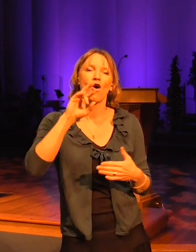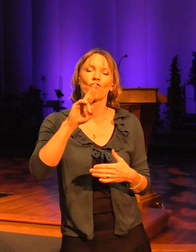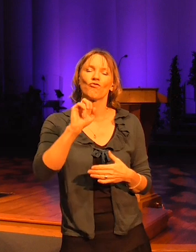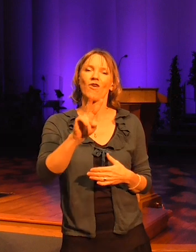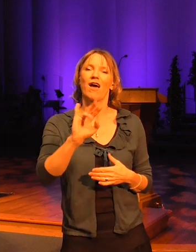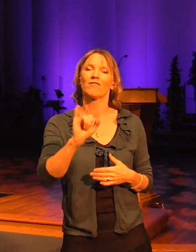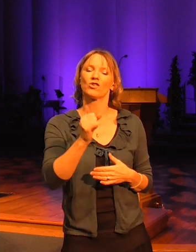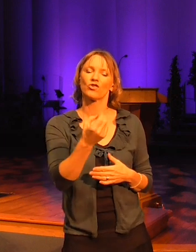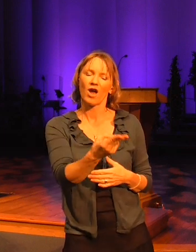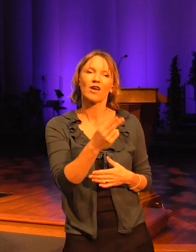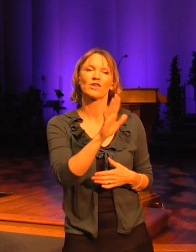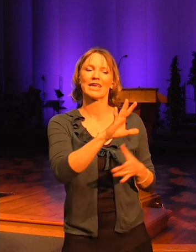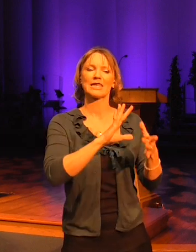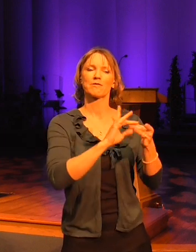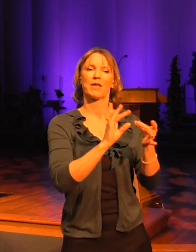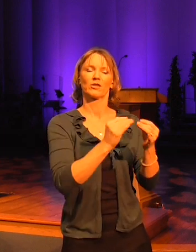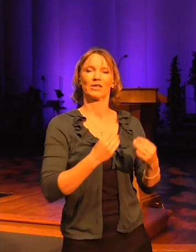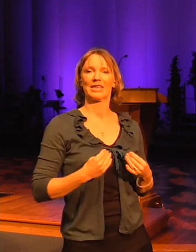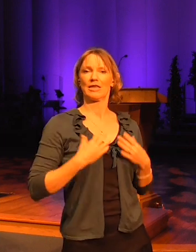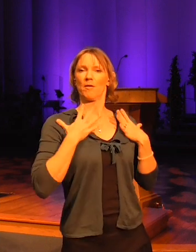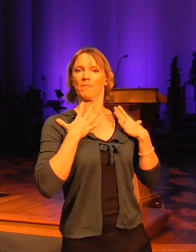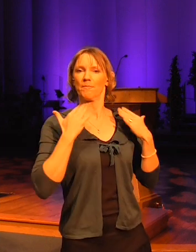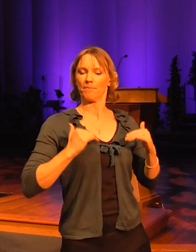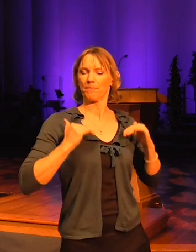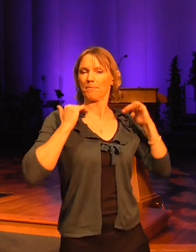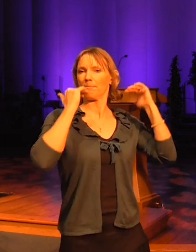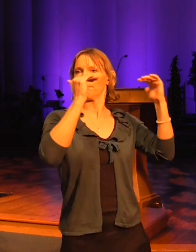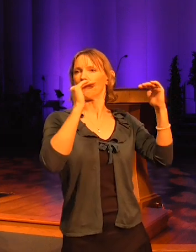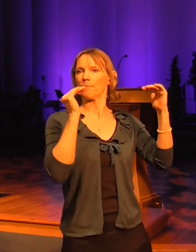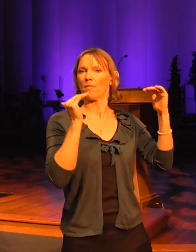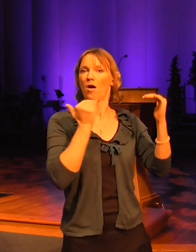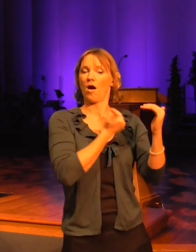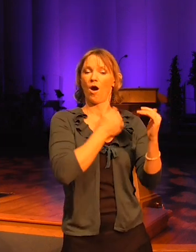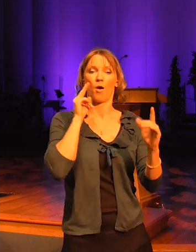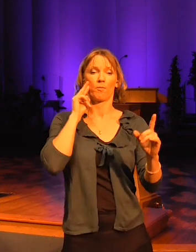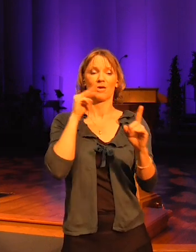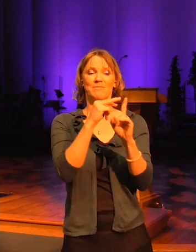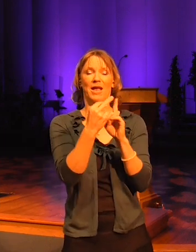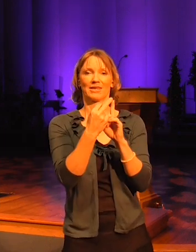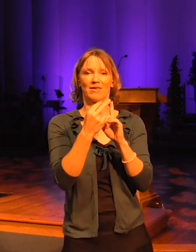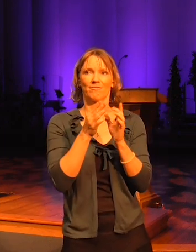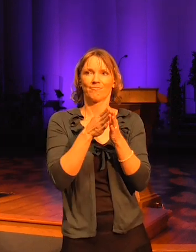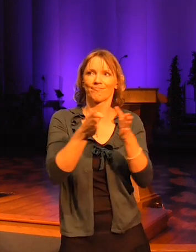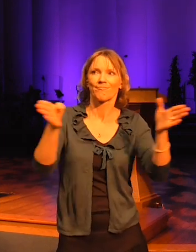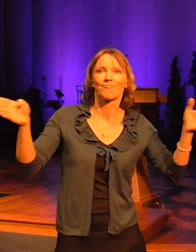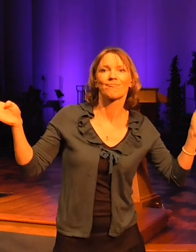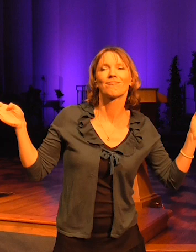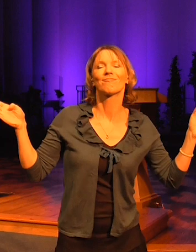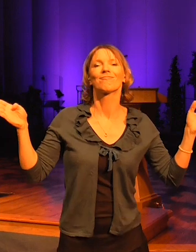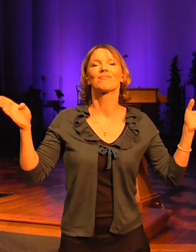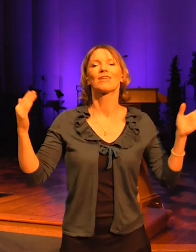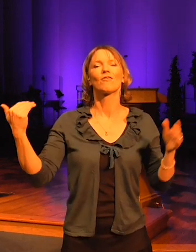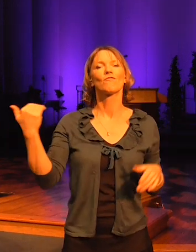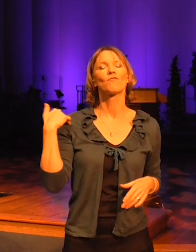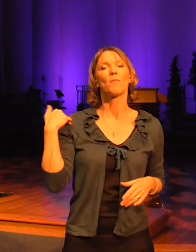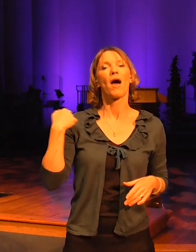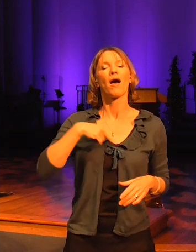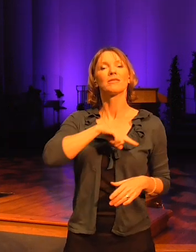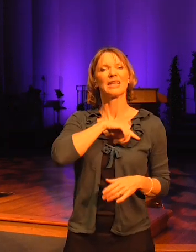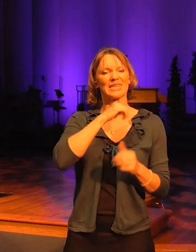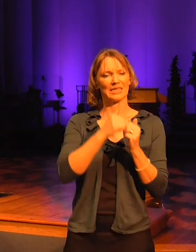nos eleva y amplía nuestra perspectiva y nos recuerda que todos y cada uno de nosotros somos